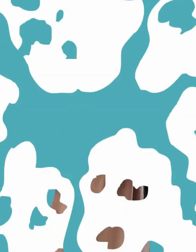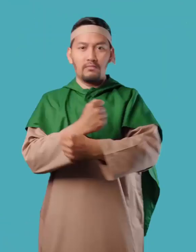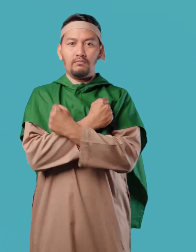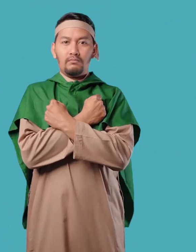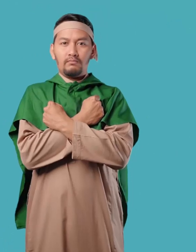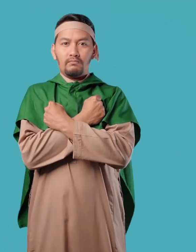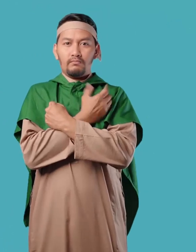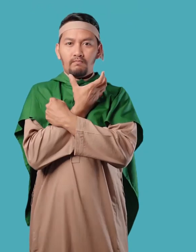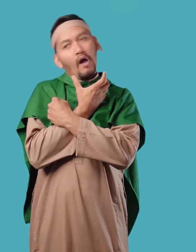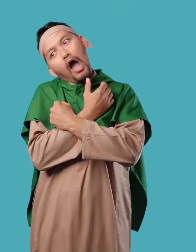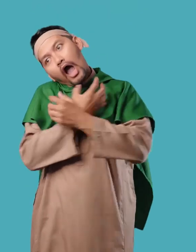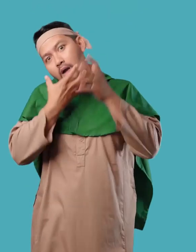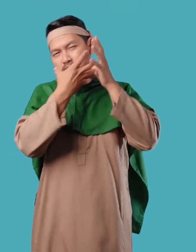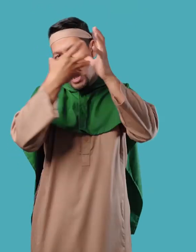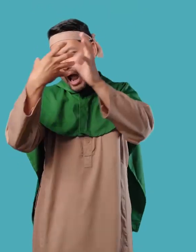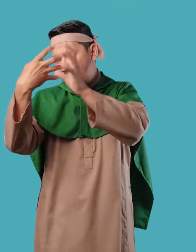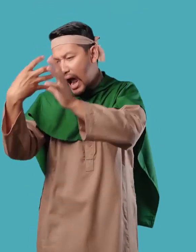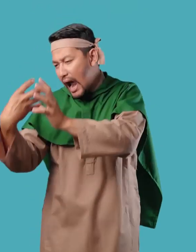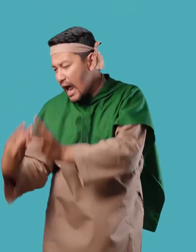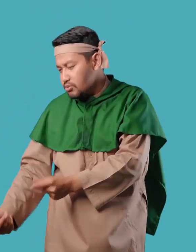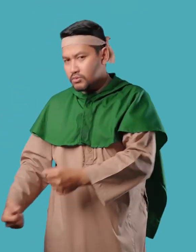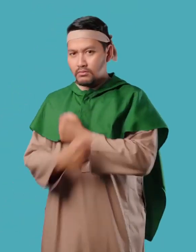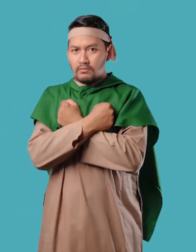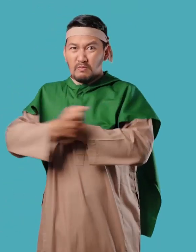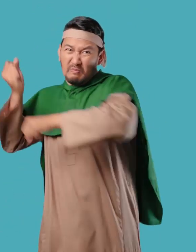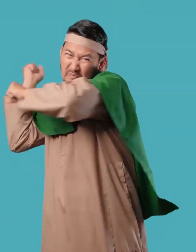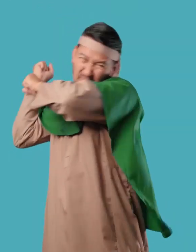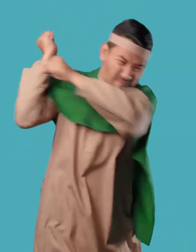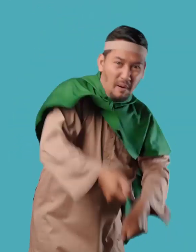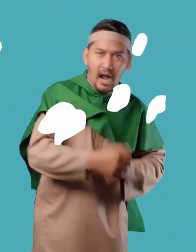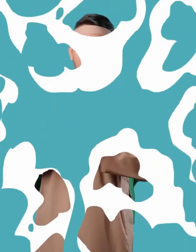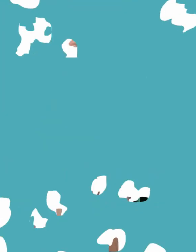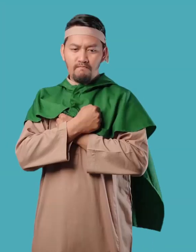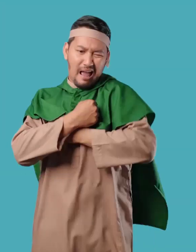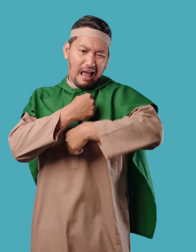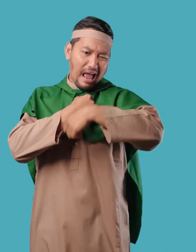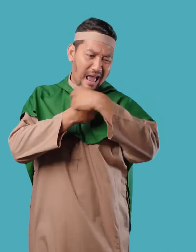Namun Nabi Ibrahim sengaja tidak menghancurkan satu berhala yang paling besar.